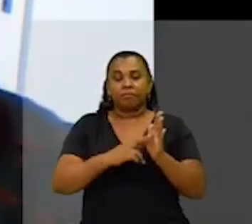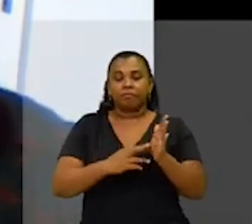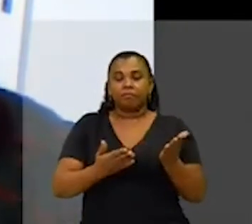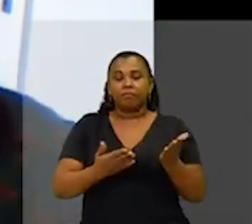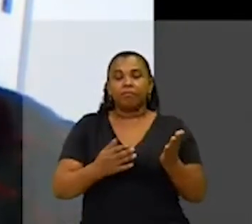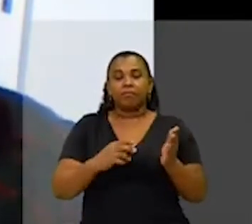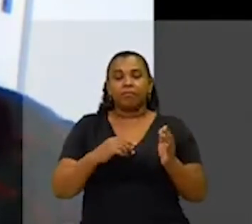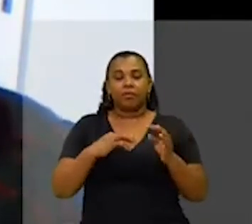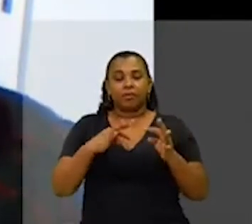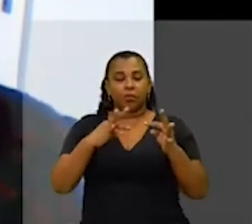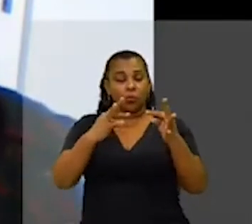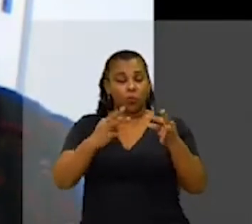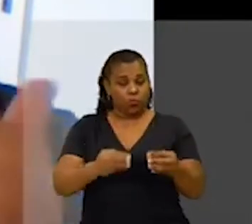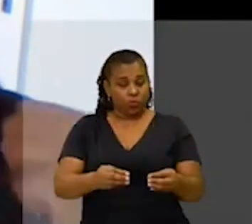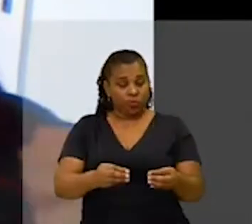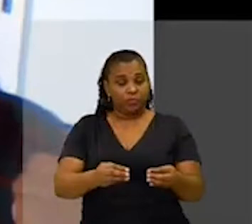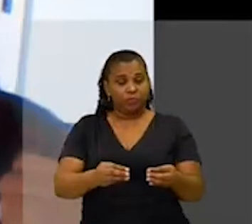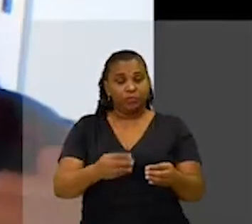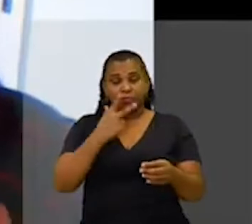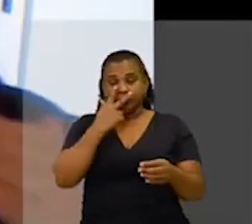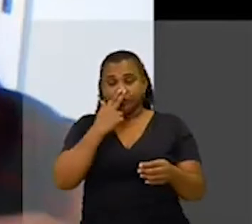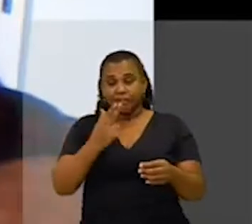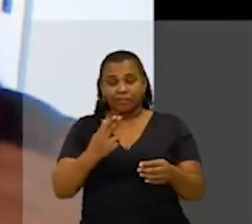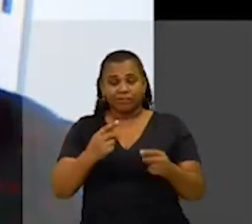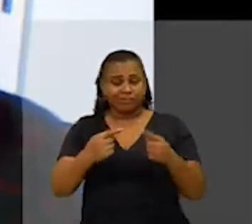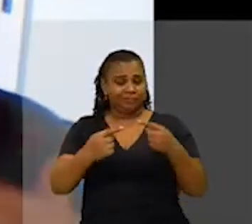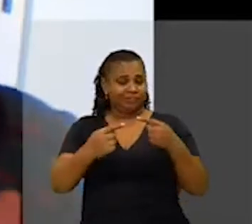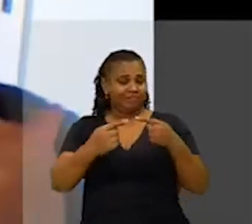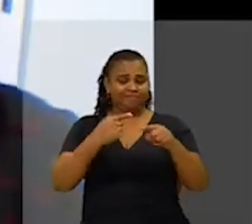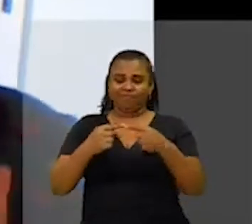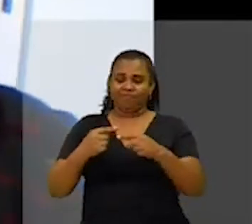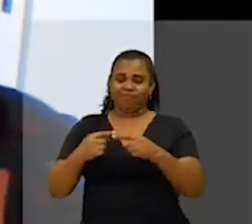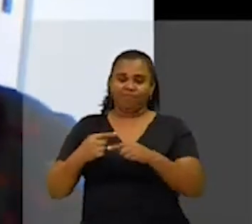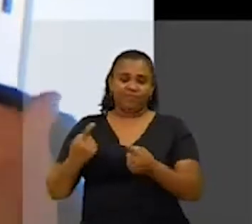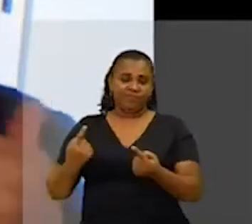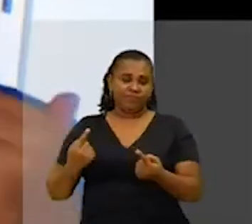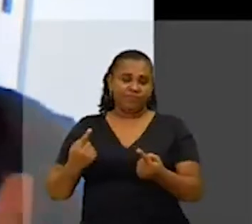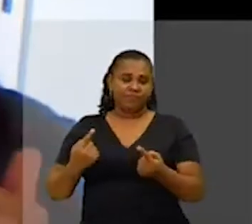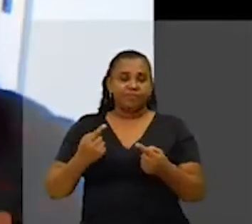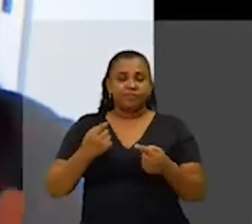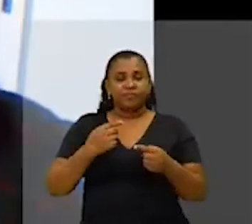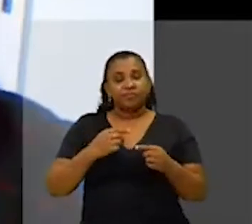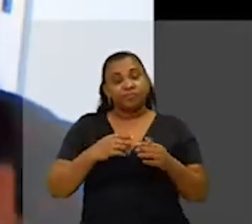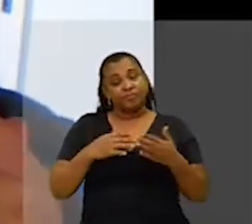iniciativas elas parecem na contramão pelo menos das sementes das Primeiras Experiências